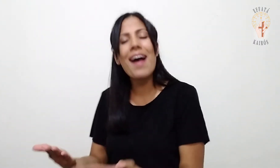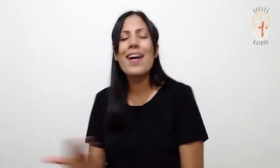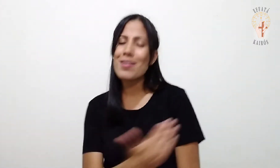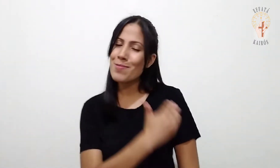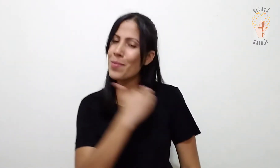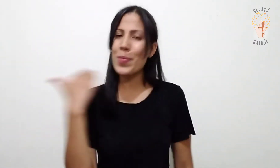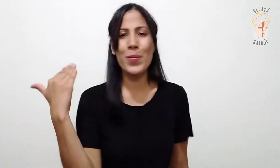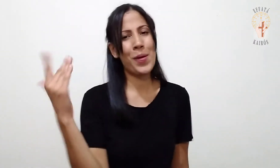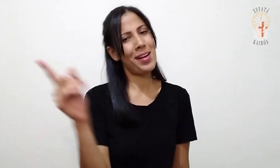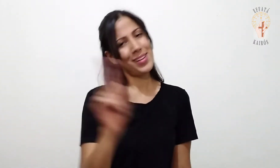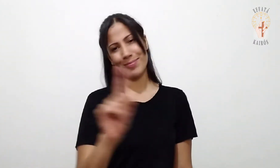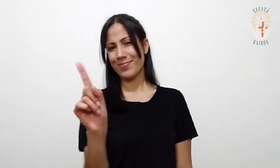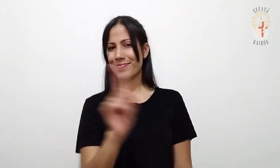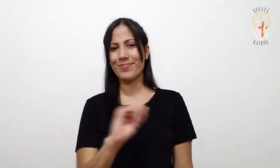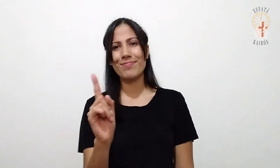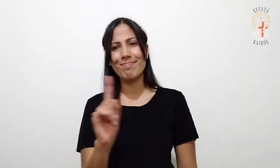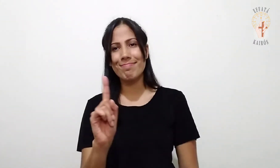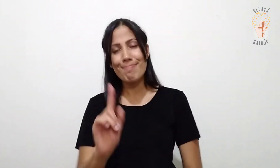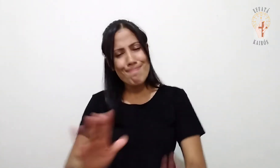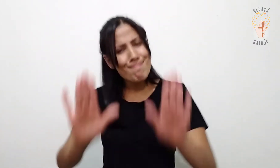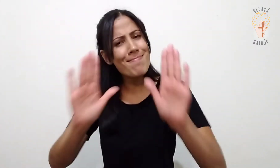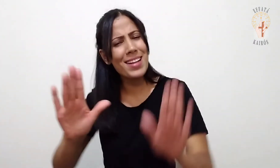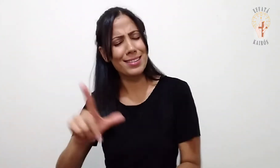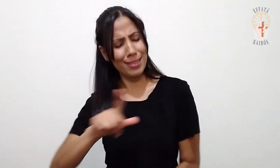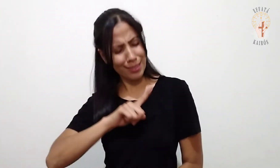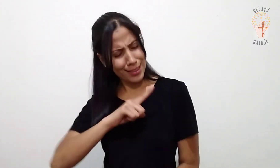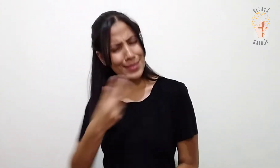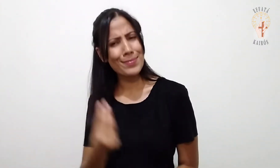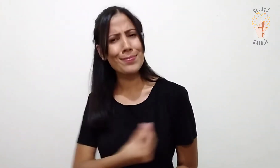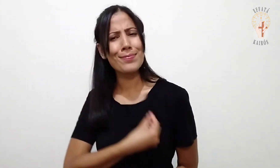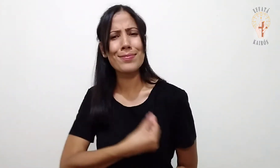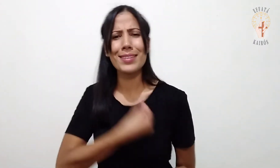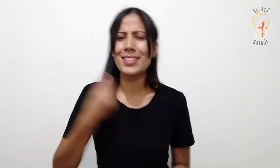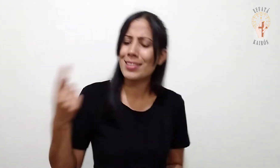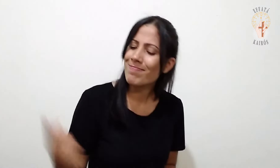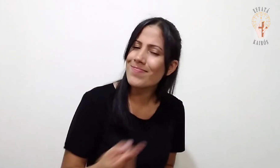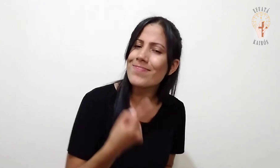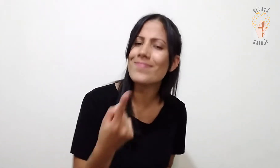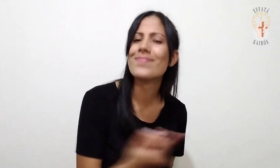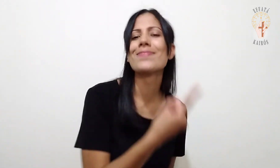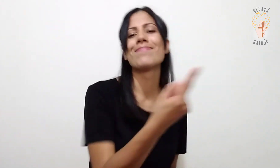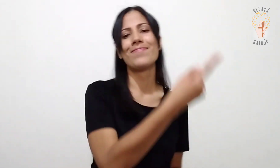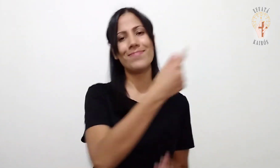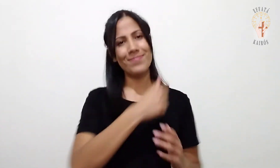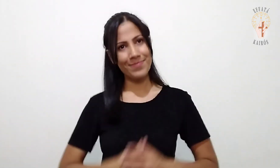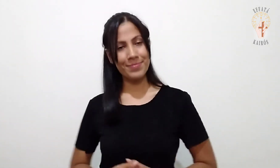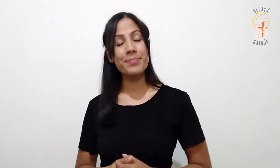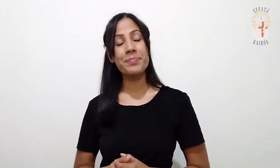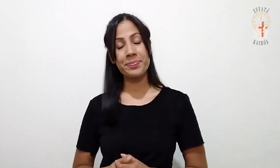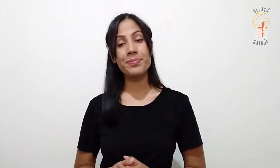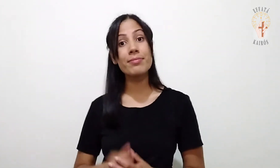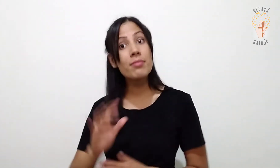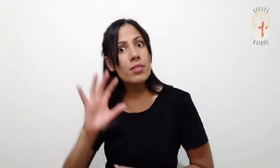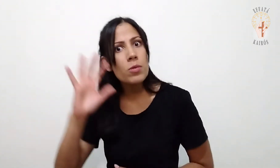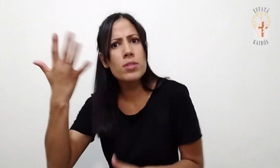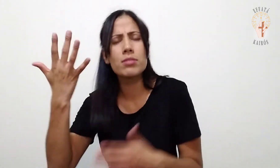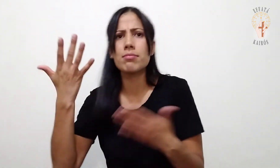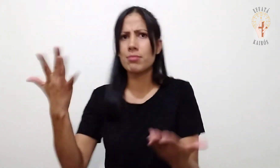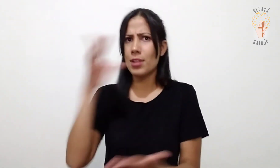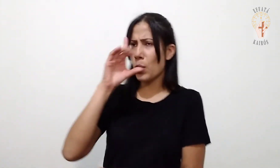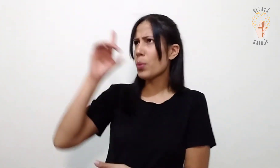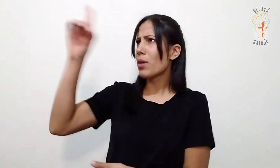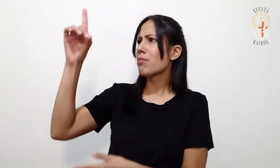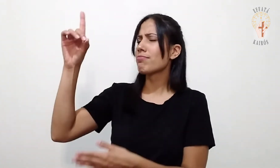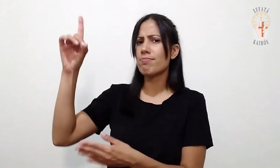(Jo 3,16) Deus tanto mundo, que deu o seu Filho unigênito, para que não morra todo o que nele crer,